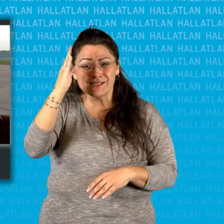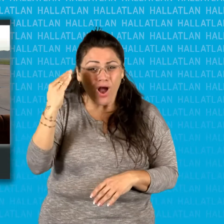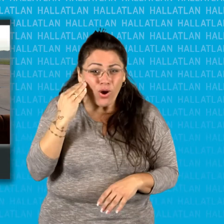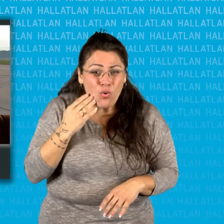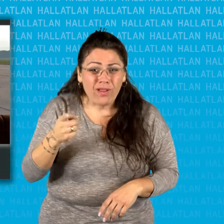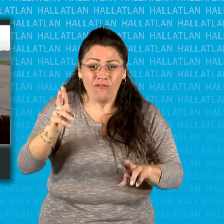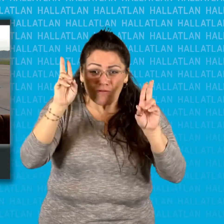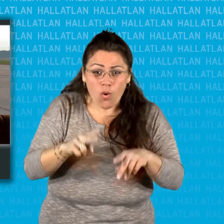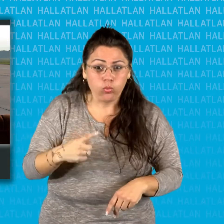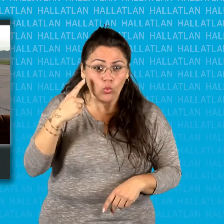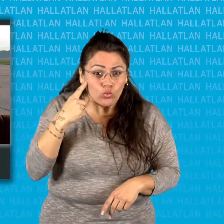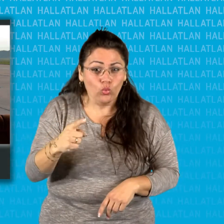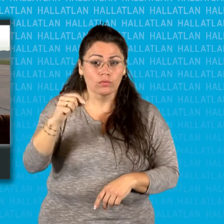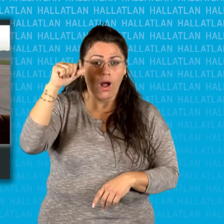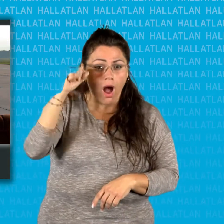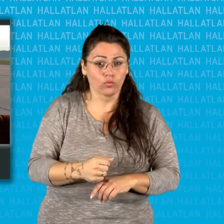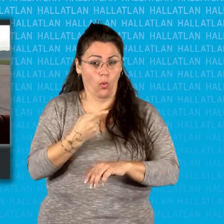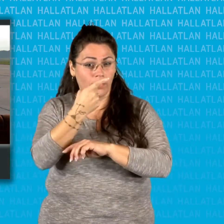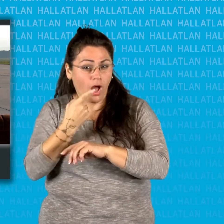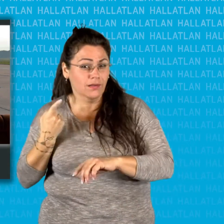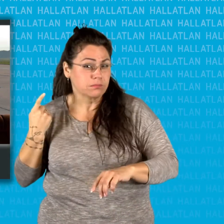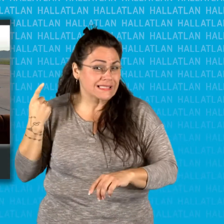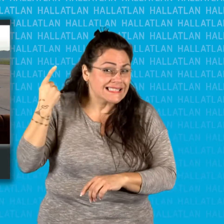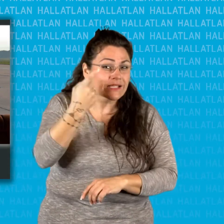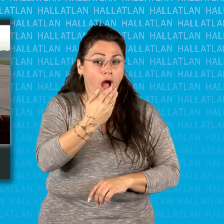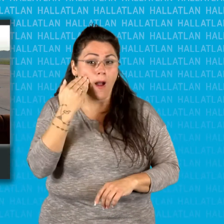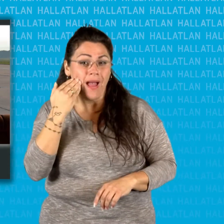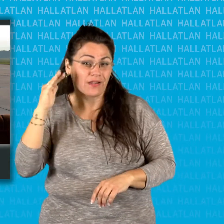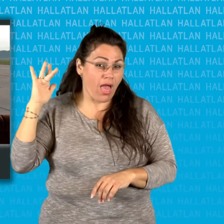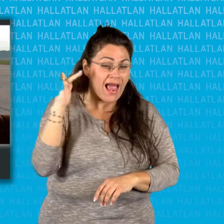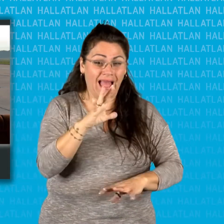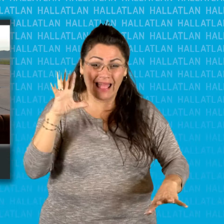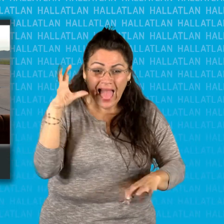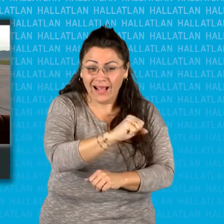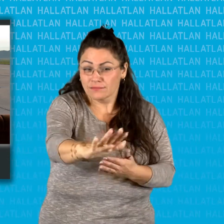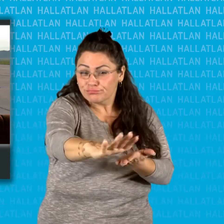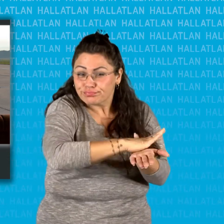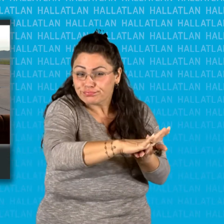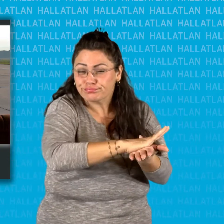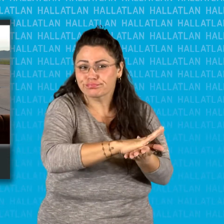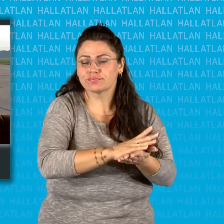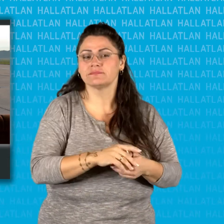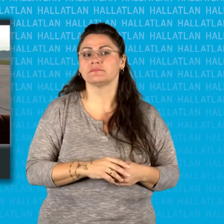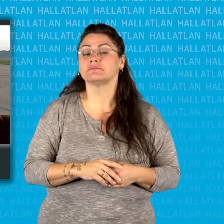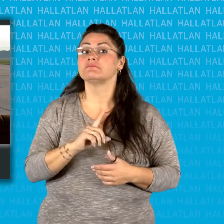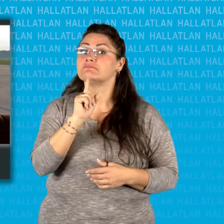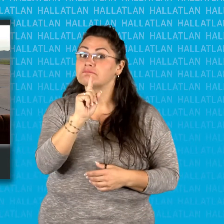hogy az észak-koreai rakéták képesek lennének eljuttatni egy nehéz nukleáris robbanófejet a kilövés helyétől távol lévő amerikai célponthoz